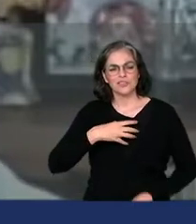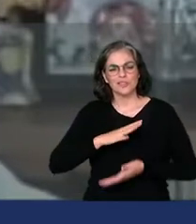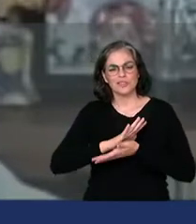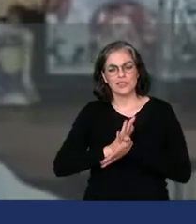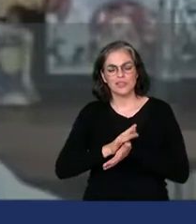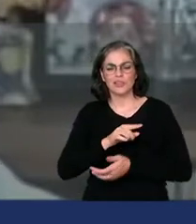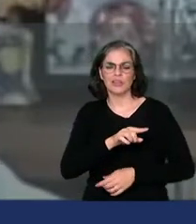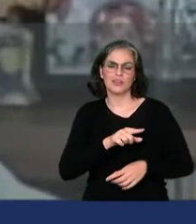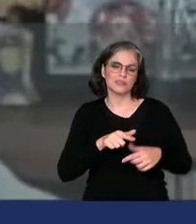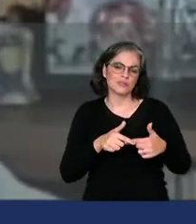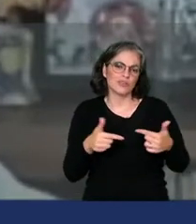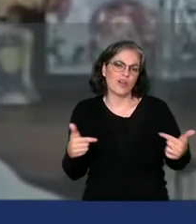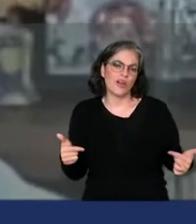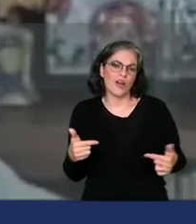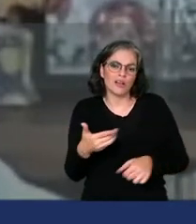NUNCA FOI DISCRIMINADO, NÃO É ? TEM O PRIVILÉGIO DE SER